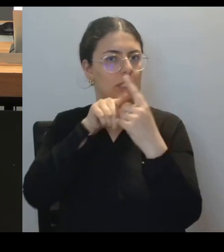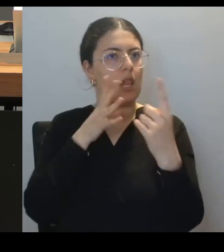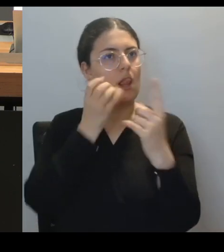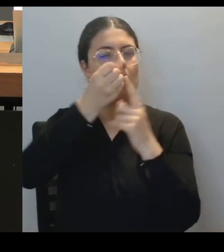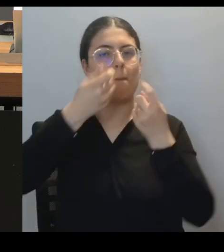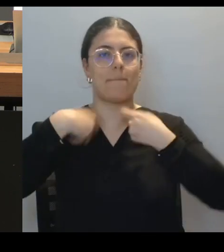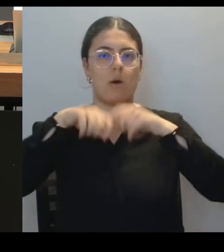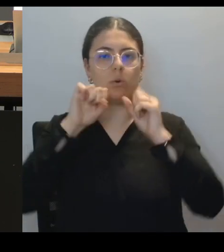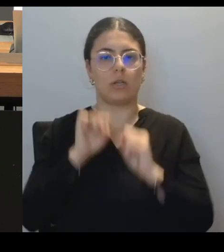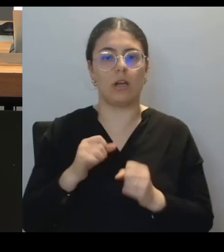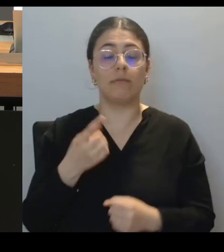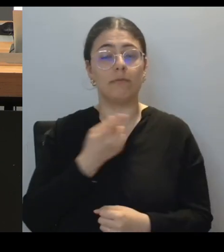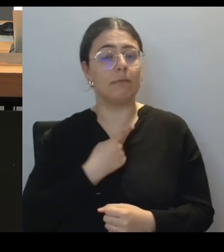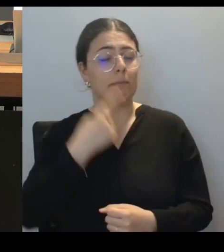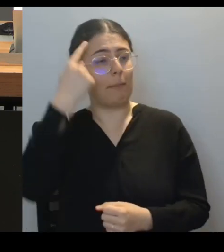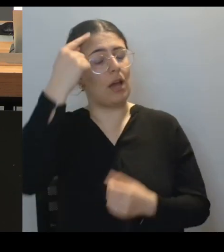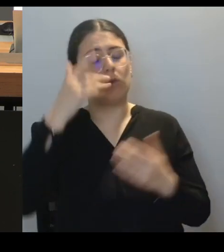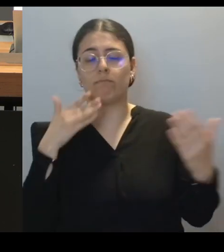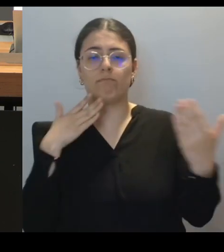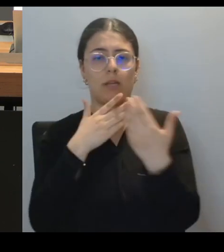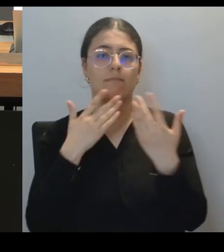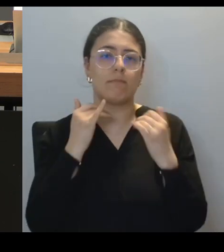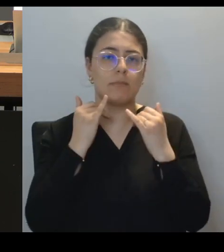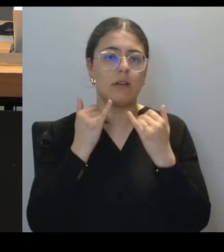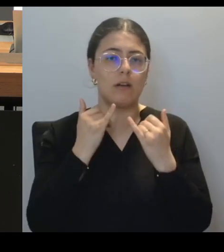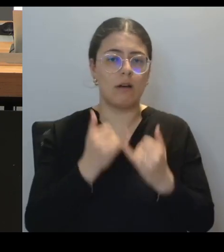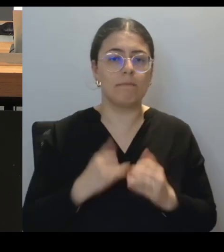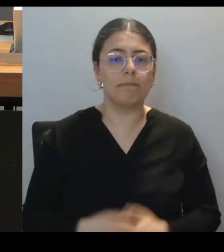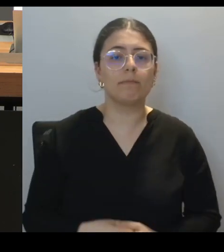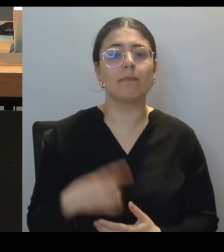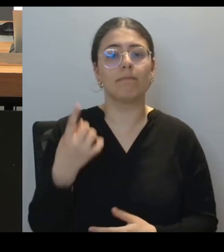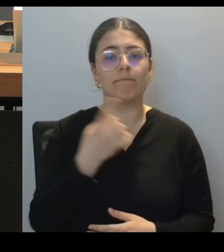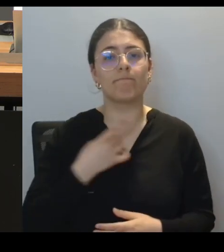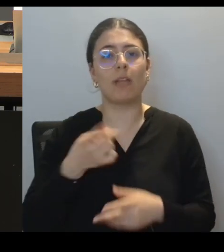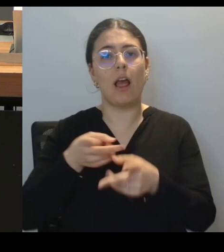attraktives Leihfahrradsystem zu etablieren. Dazu brauchen wir Wettbewerb der Anbieter.